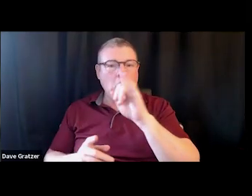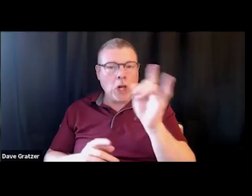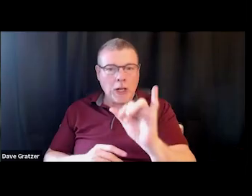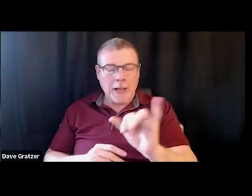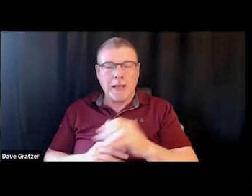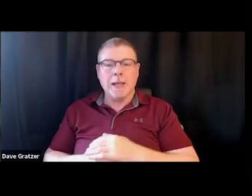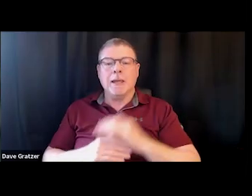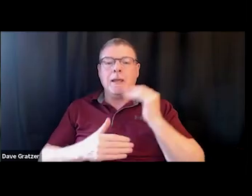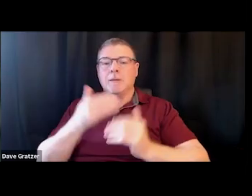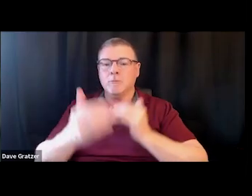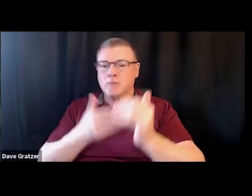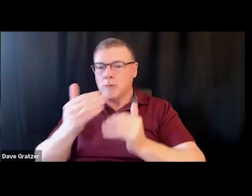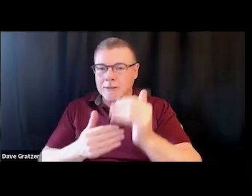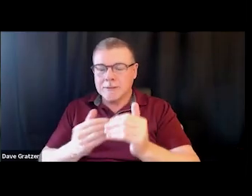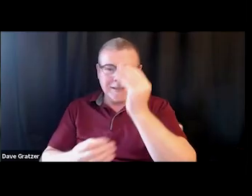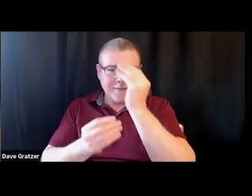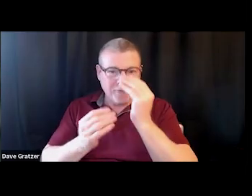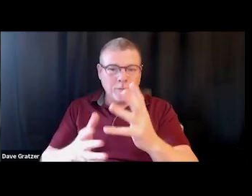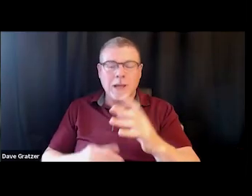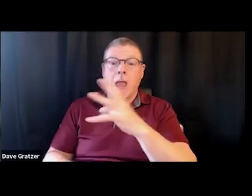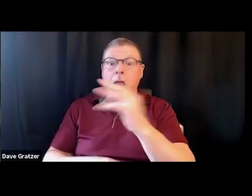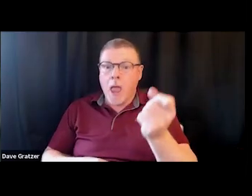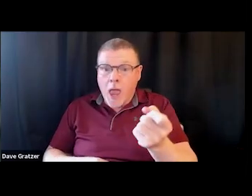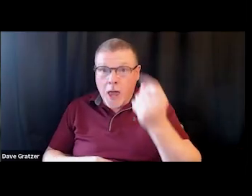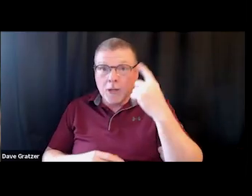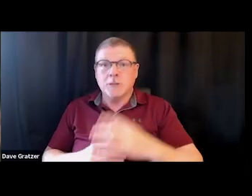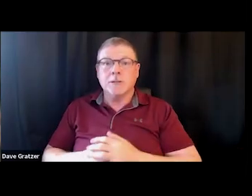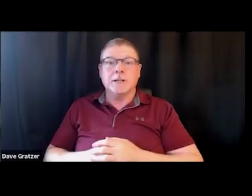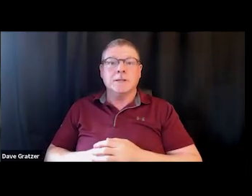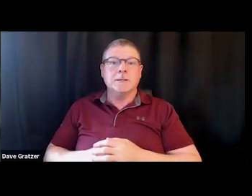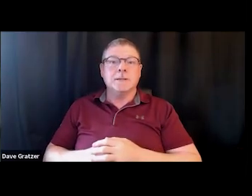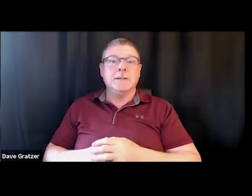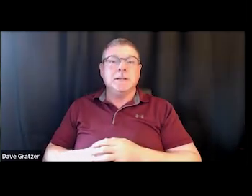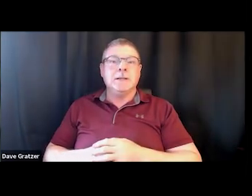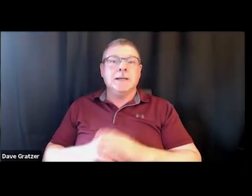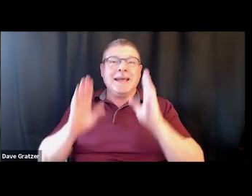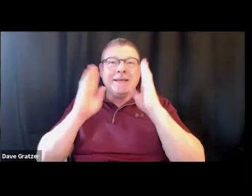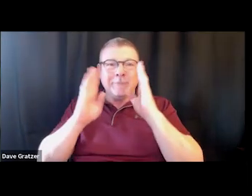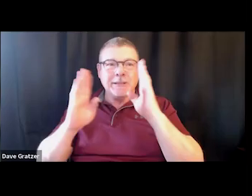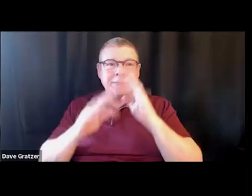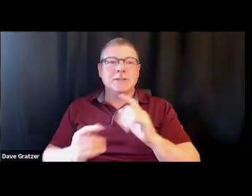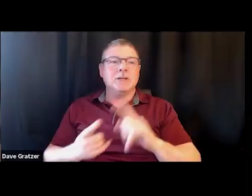procesamiento y comprensión de información, atención, impulsividad, cambios sensoriales y motores,